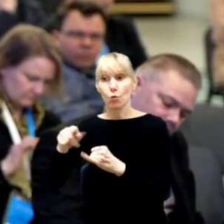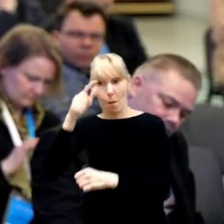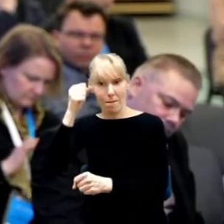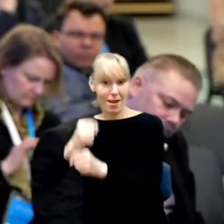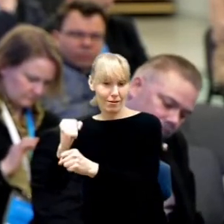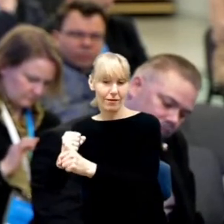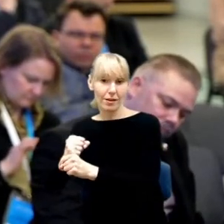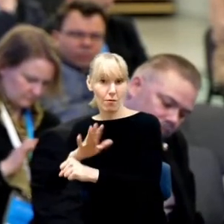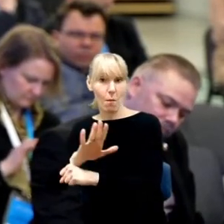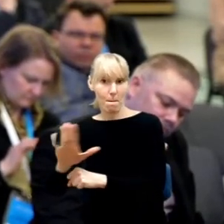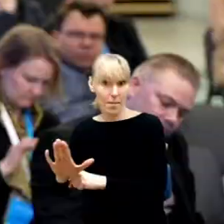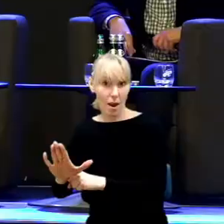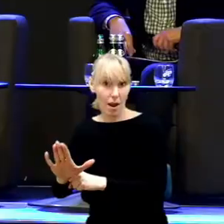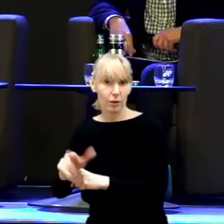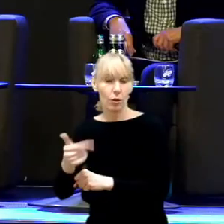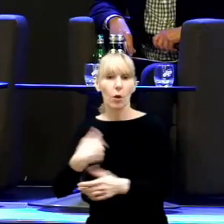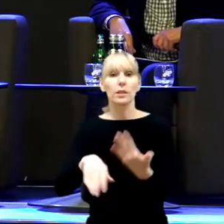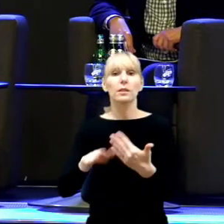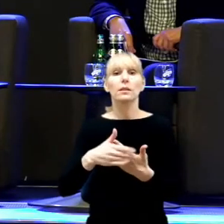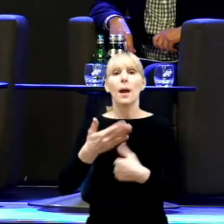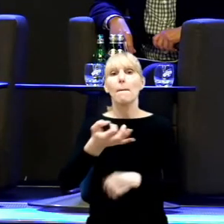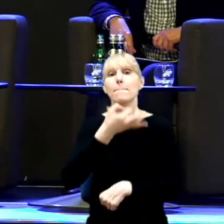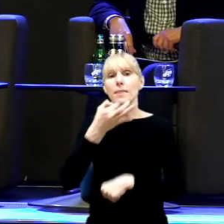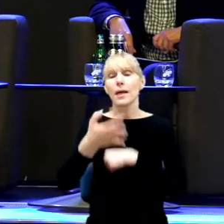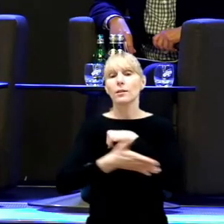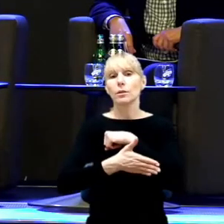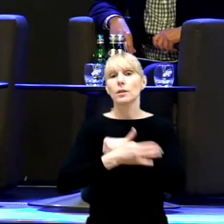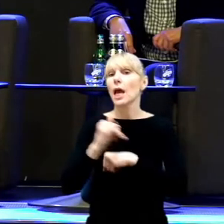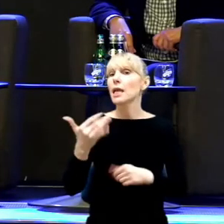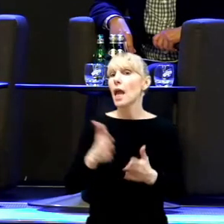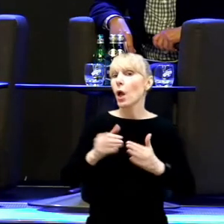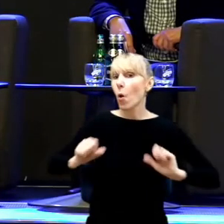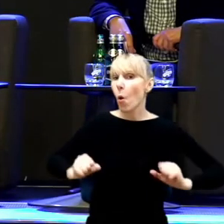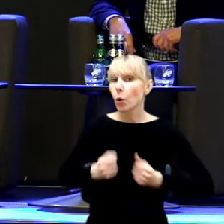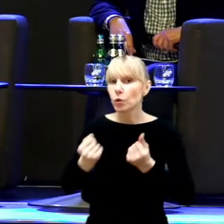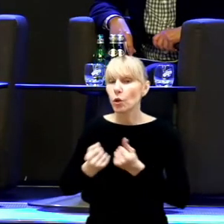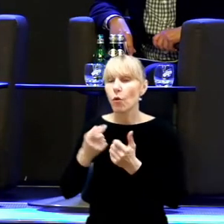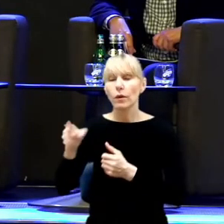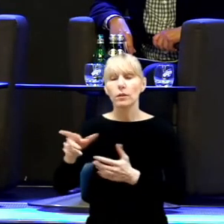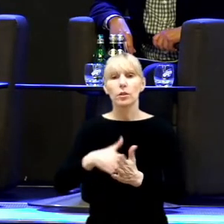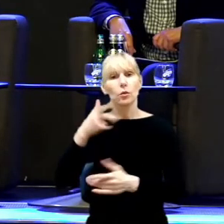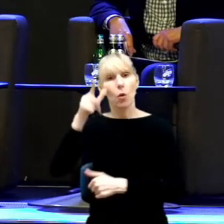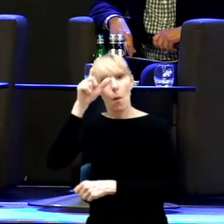podstawowe, jak można oddziaływać na to, żeby ci pracownicy w danym miejscu byli.